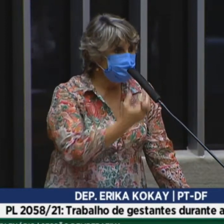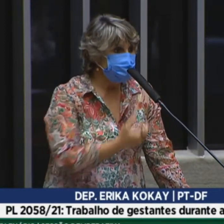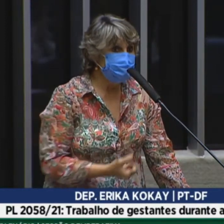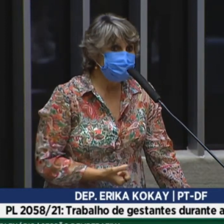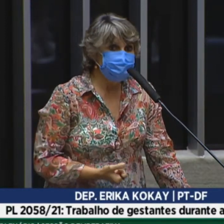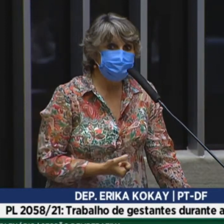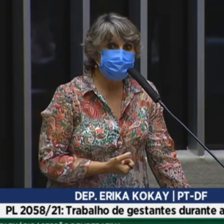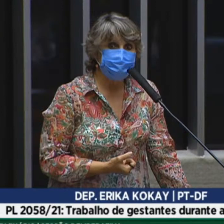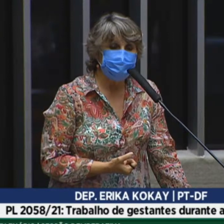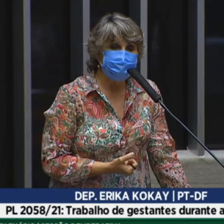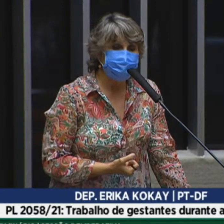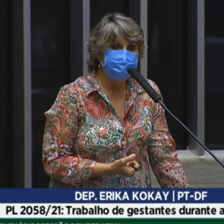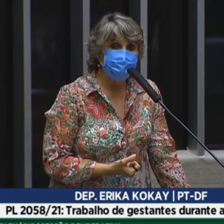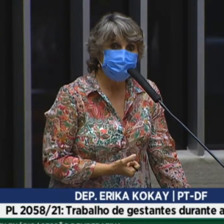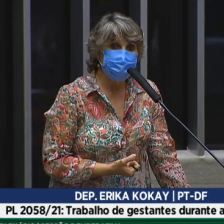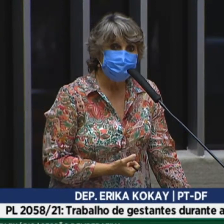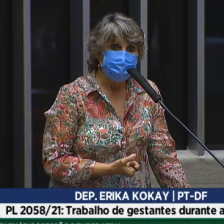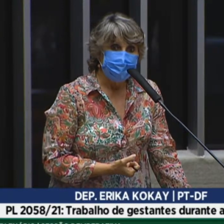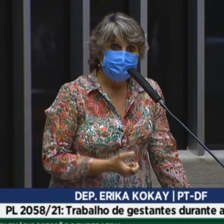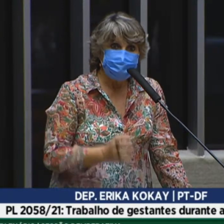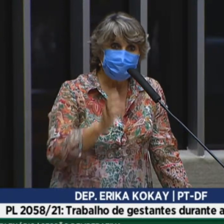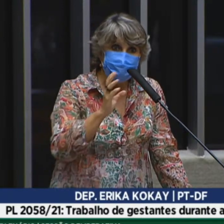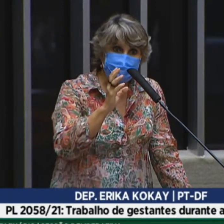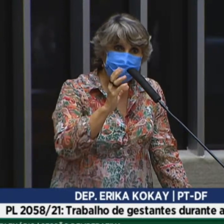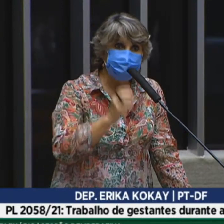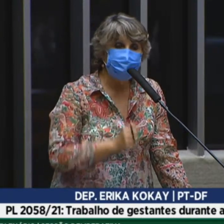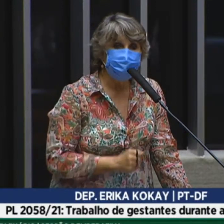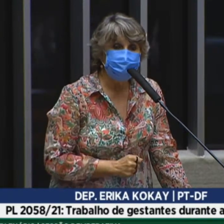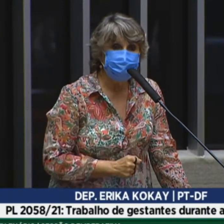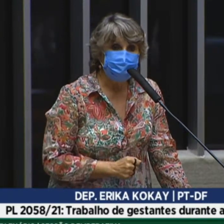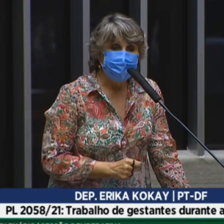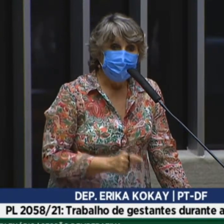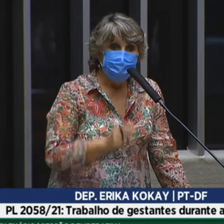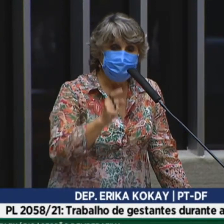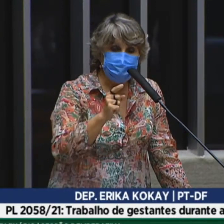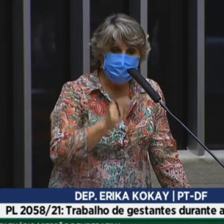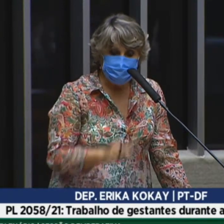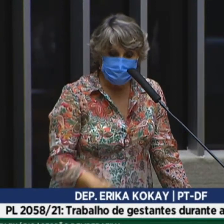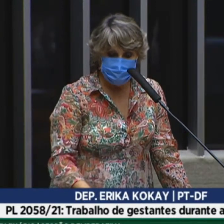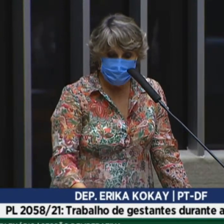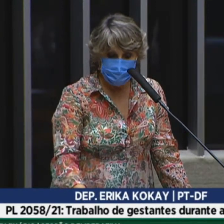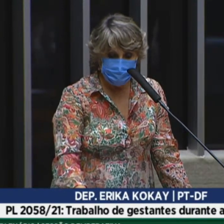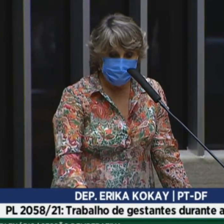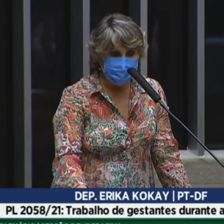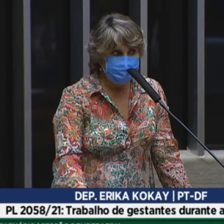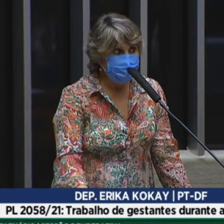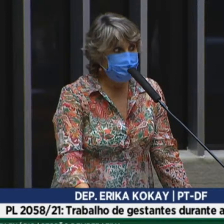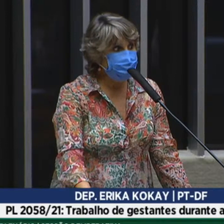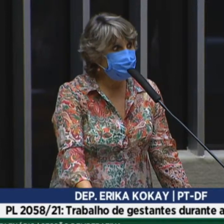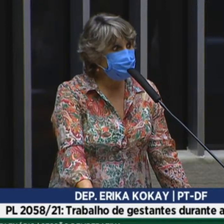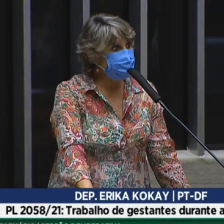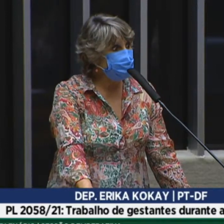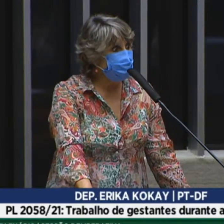ESTÁ PRESENTE AQUI NESSA NOITE NESSA CALADA DA NOITE ONDE ESTAMOS VENDO UMA PROPOSIÇÃO QUE DIZ A MESMA COISA É PRECISO QUE VOCÊ